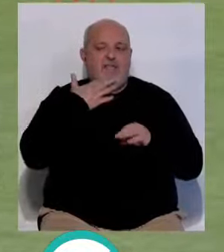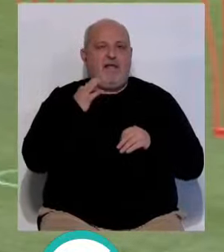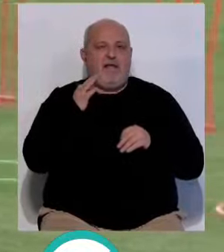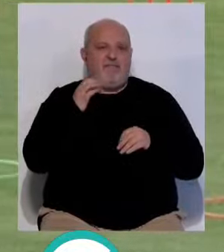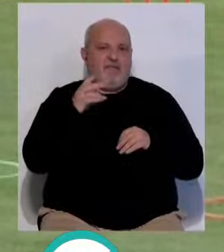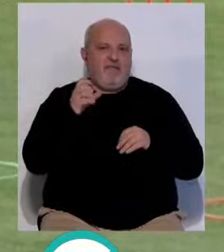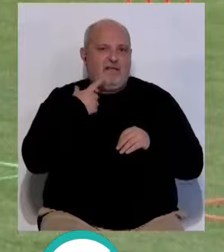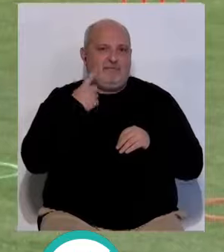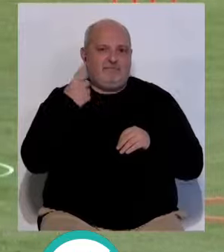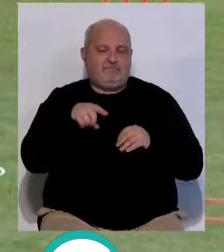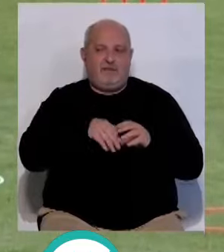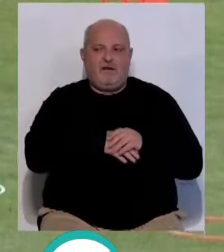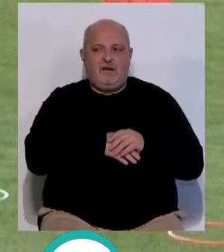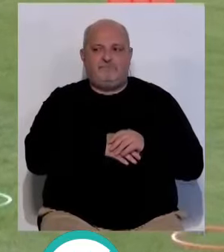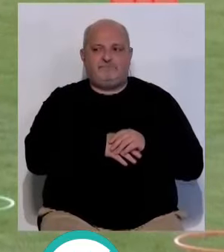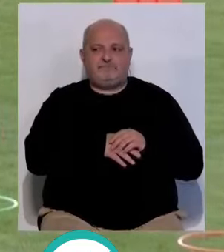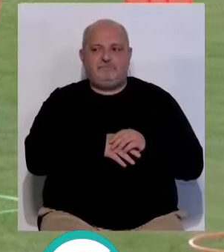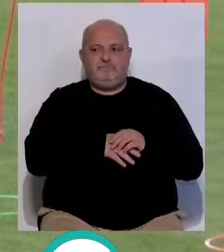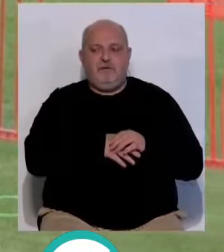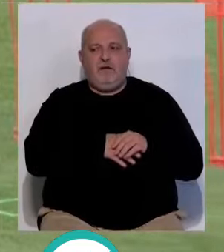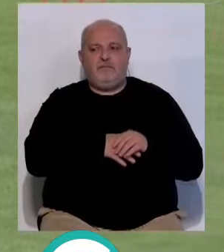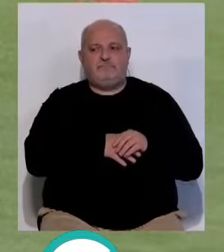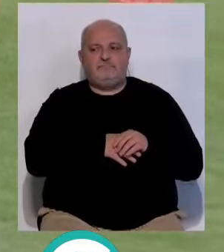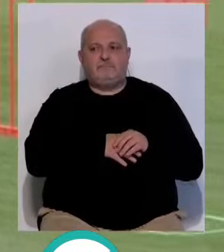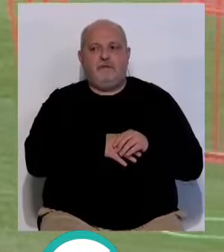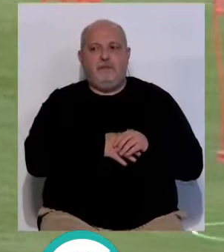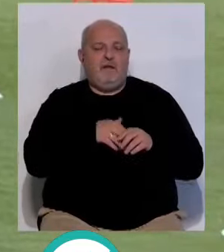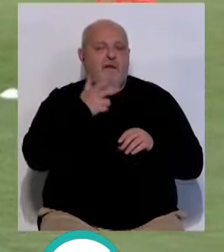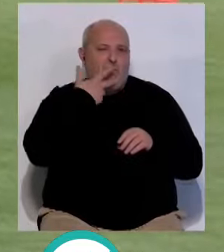limitaciónes sabe que él roba y da una cualidad tremenda en el fútbol conocer las cualidades que